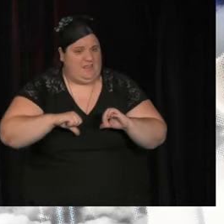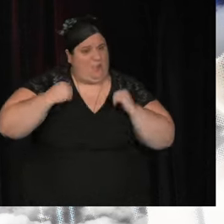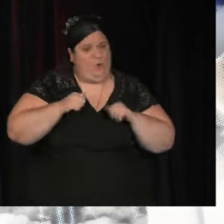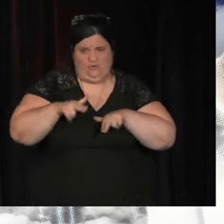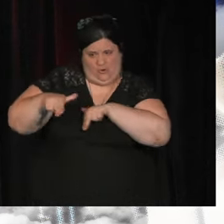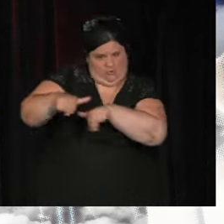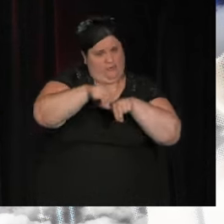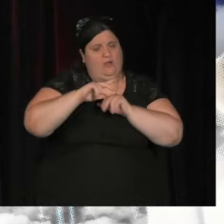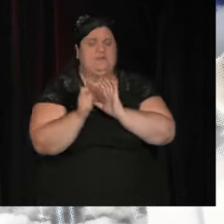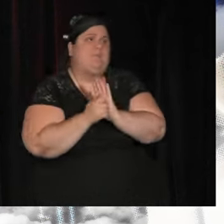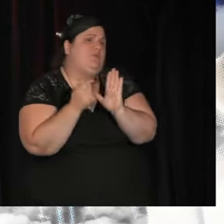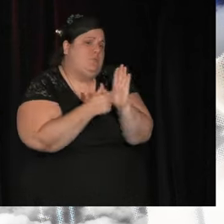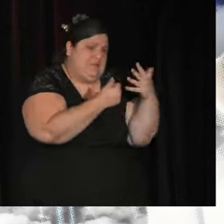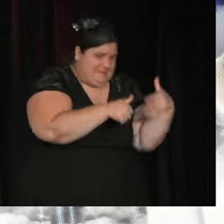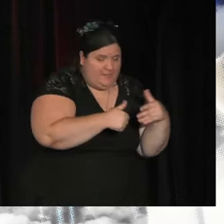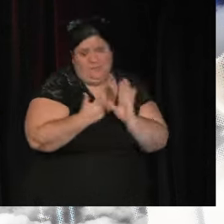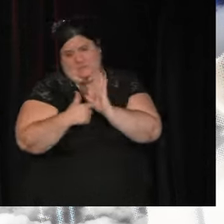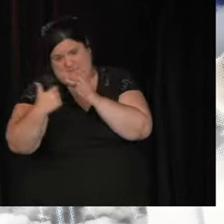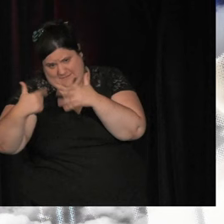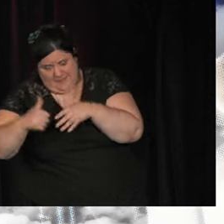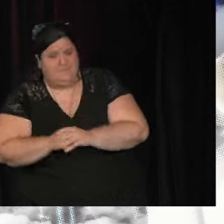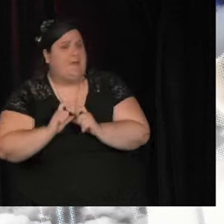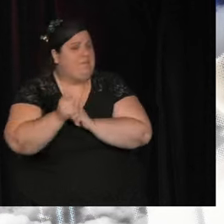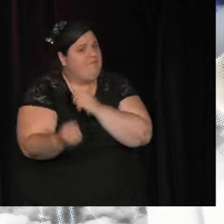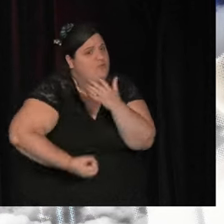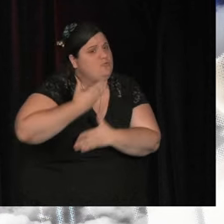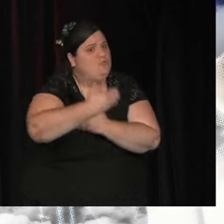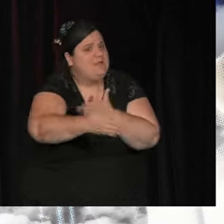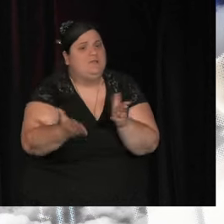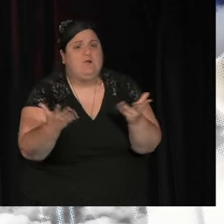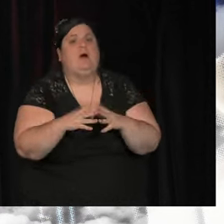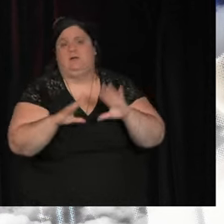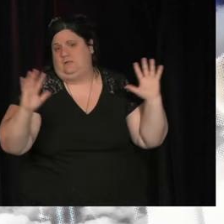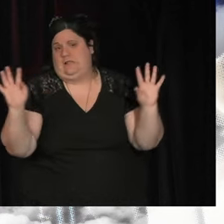Royale. Il y a eu Hero shooter Battle Royale. Apex Legends. Exactement. Et aussi juste Valorant, tu vois, qui arrive, je crois,